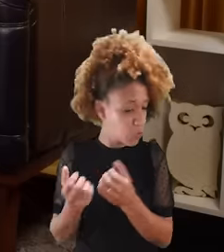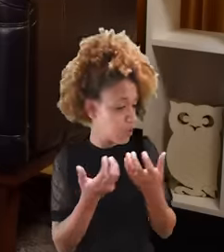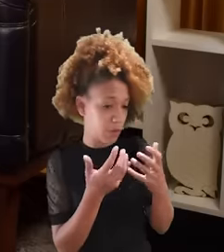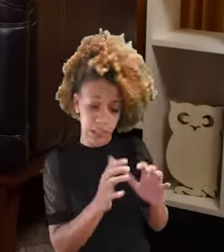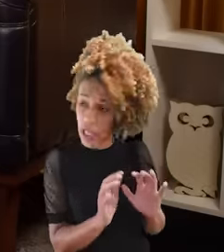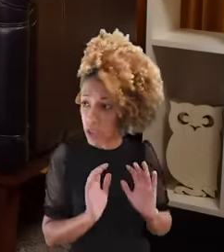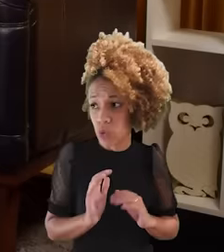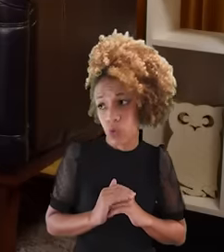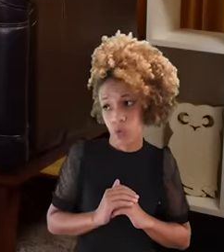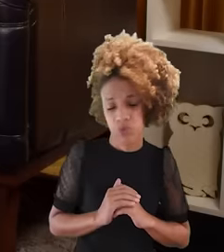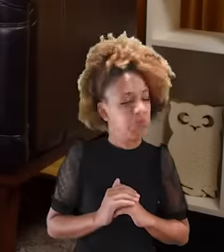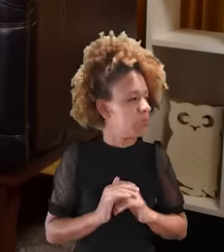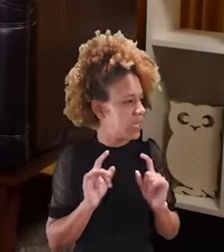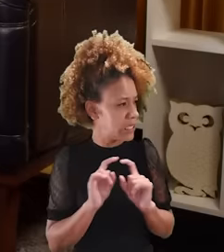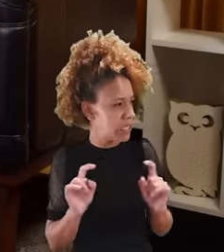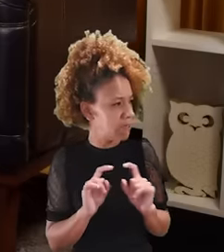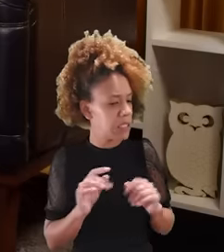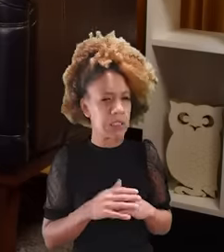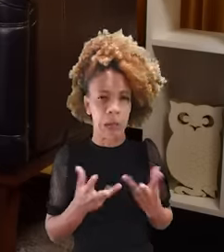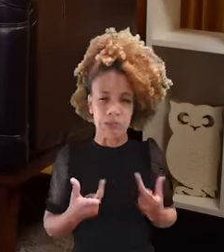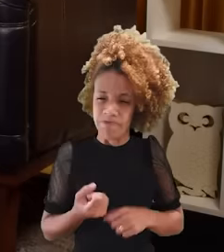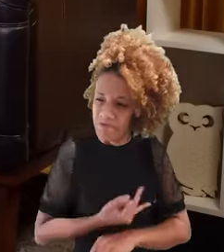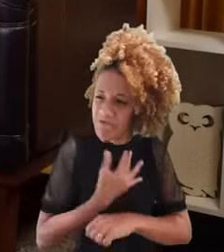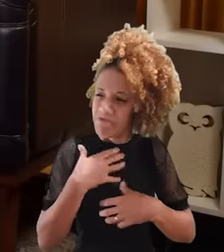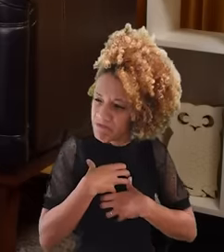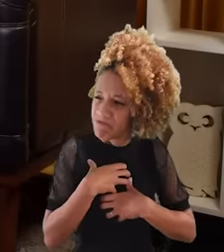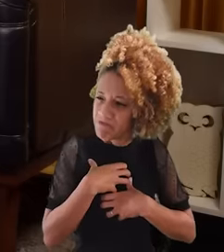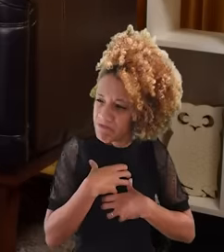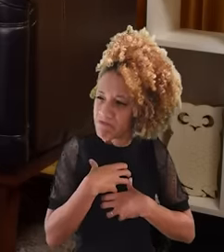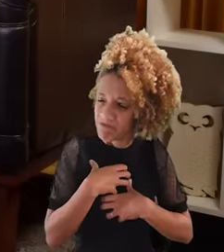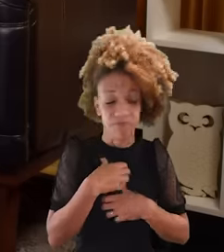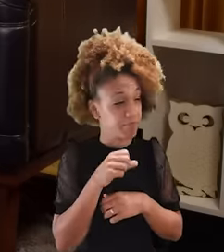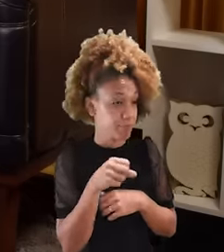interessante essas frasezinhas esses ator da Globo tem várias frasezinhas mas essas coisas cam não me